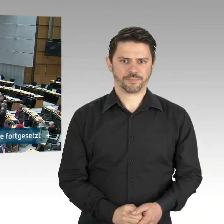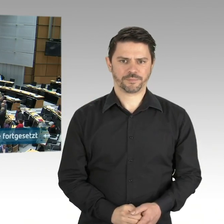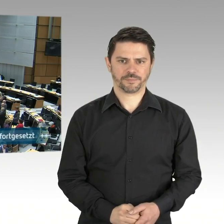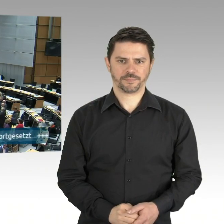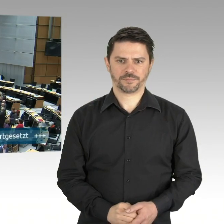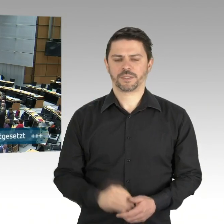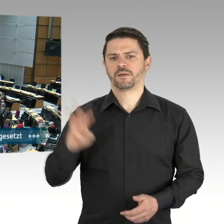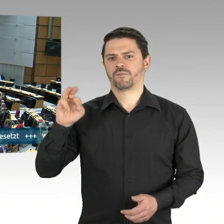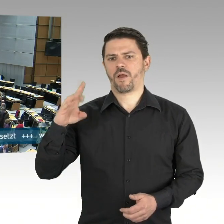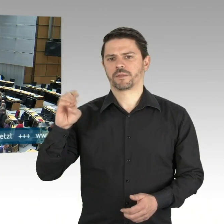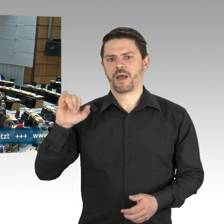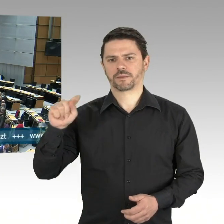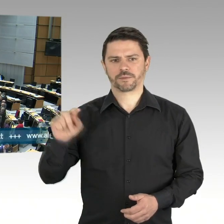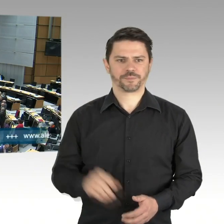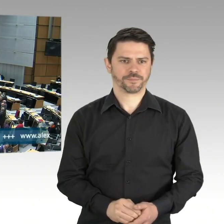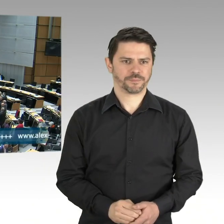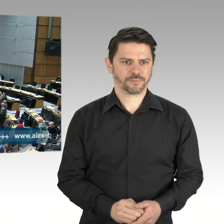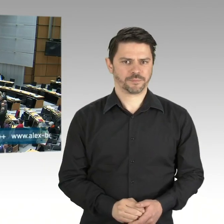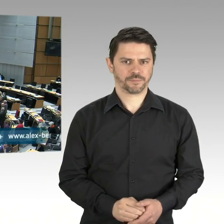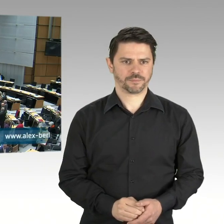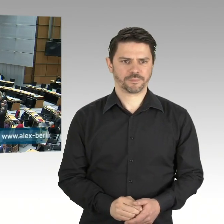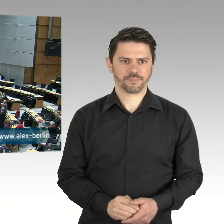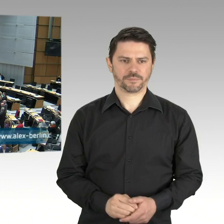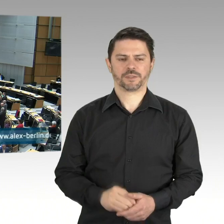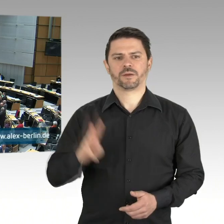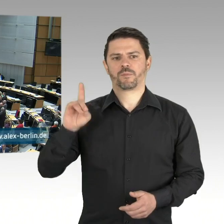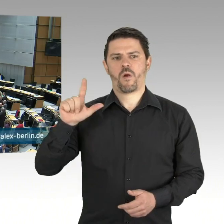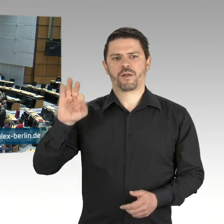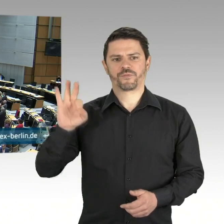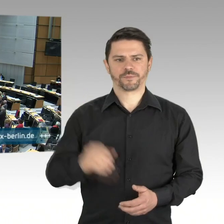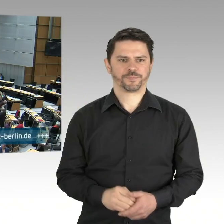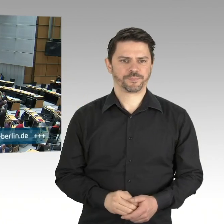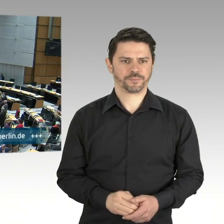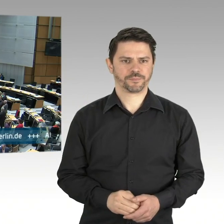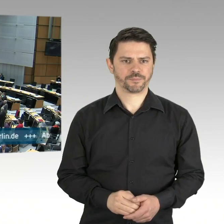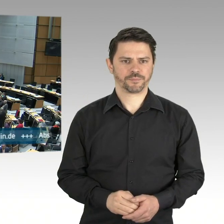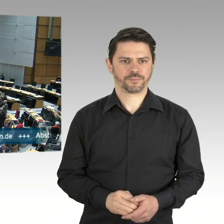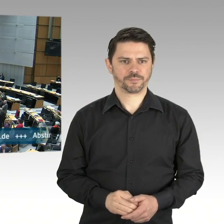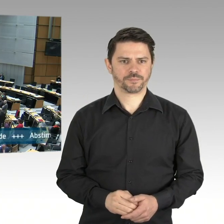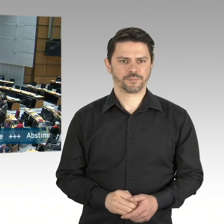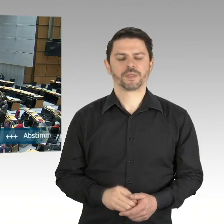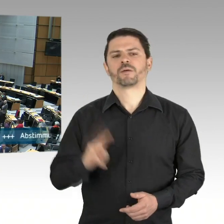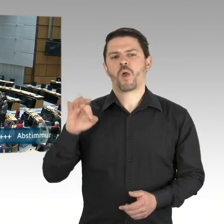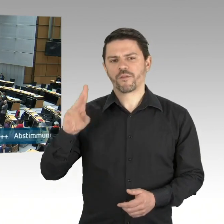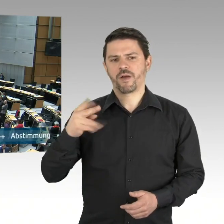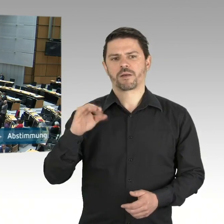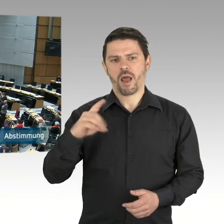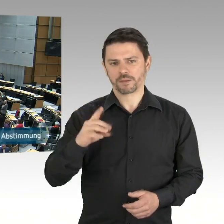Herr Harald Wolf. Herr Udo Wolf. Herr Tim-Christopher Zeelen.